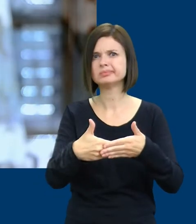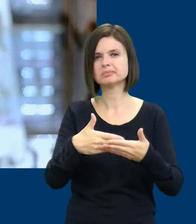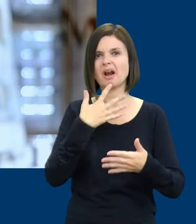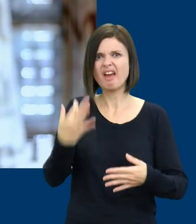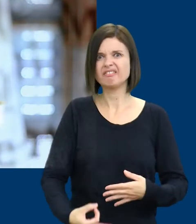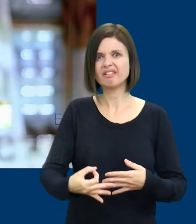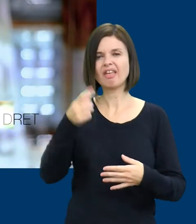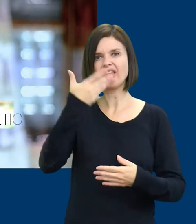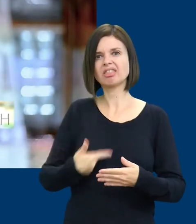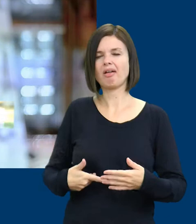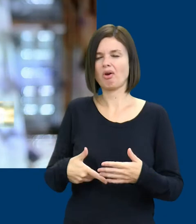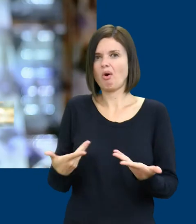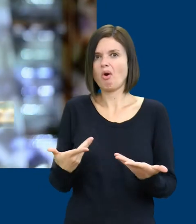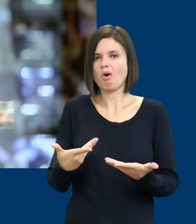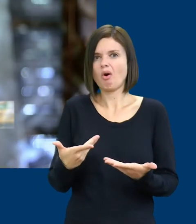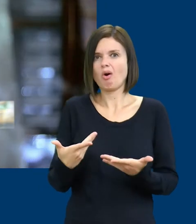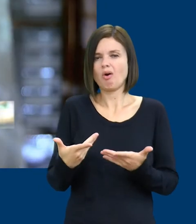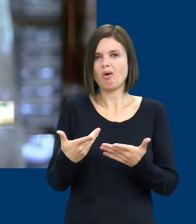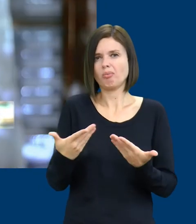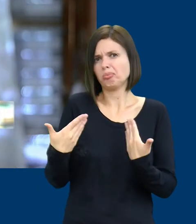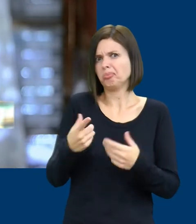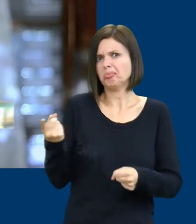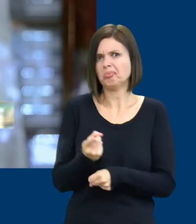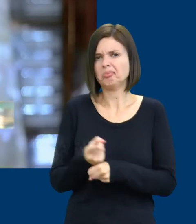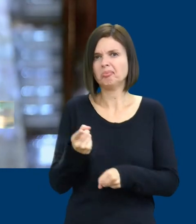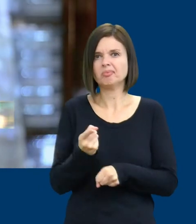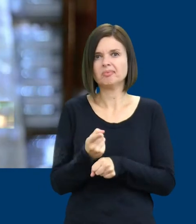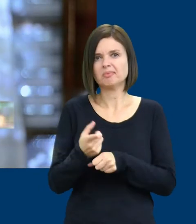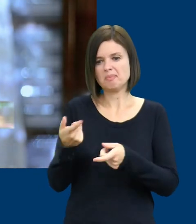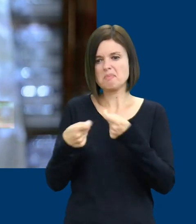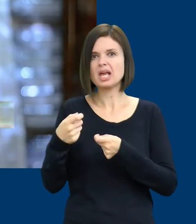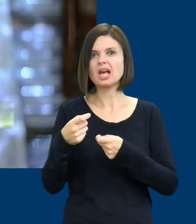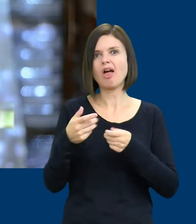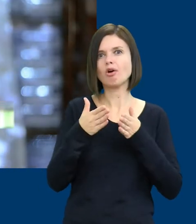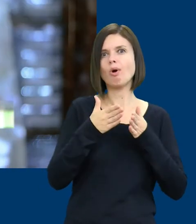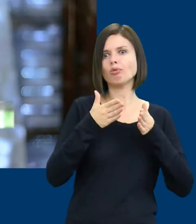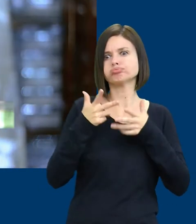a esta parte en realidad, ya ni al Estado tiene esa posibilidad, el mercado es el que